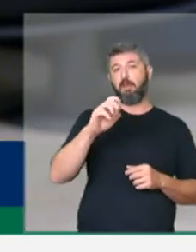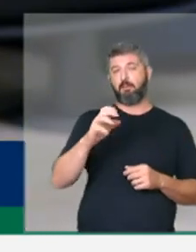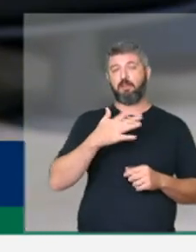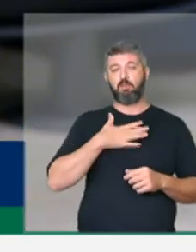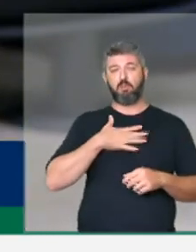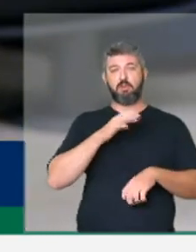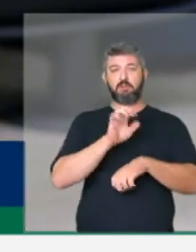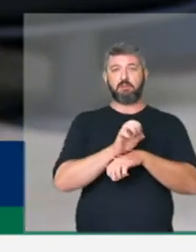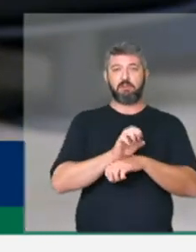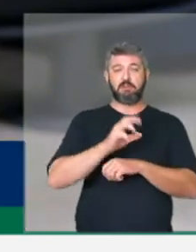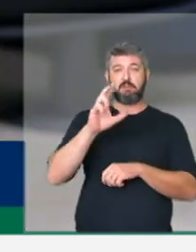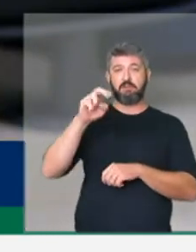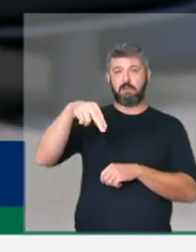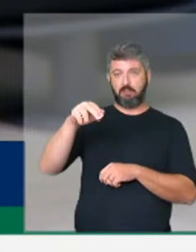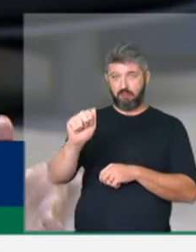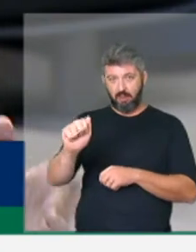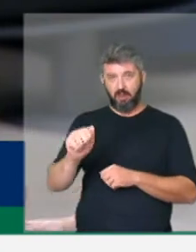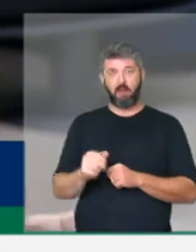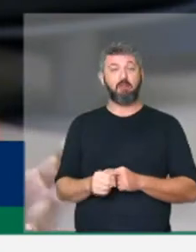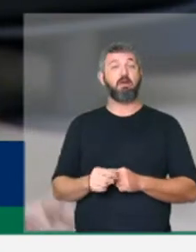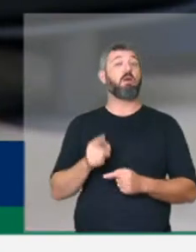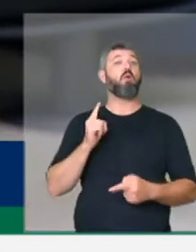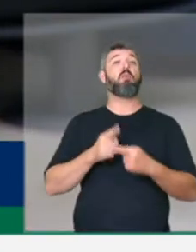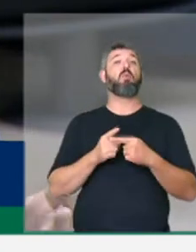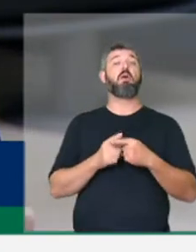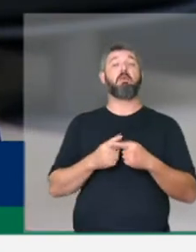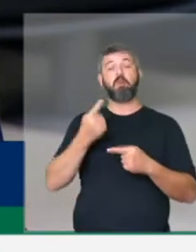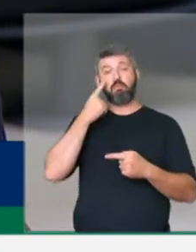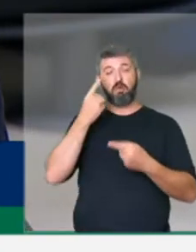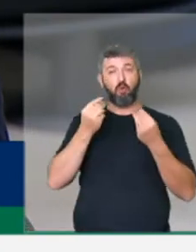RETORNO DESSAS EMPRESAS AO CONVÍVIO SALUTAR DA ECONOMIA DE MERCADO. ENTÃO DIANTE DISSO NÓS CHEGAMOS A ESSE NÚ